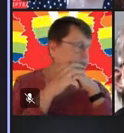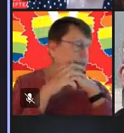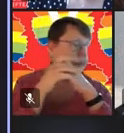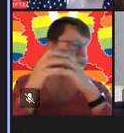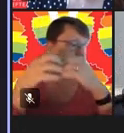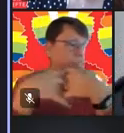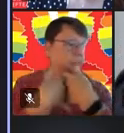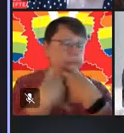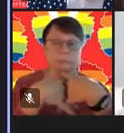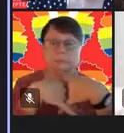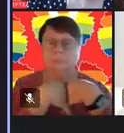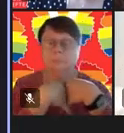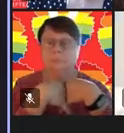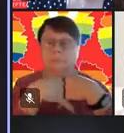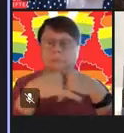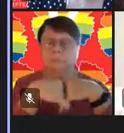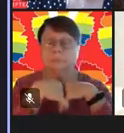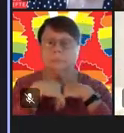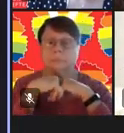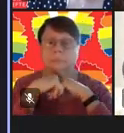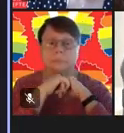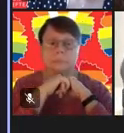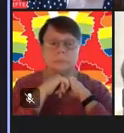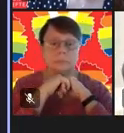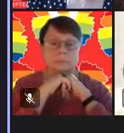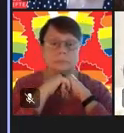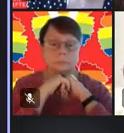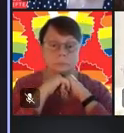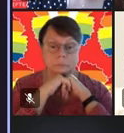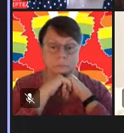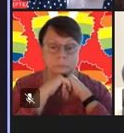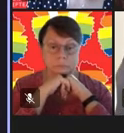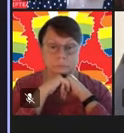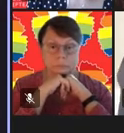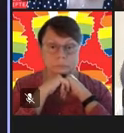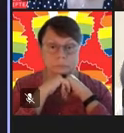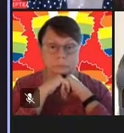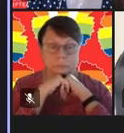Oppositionen eller vid övriga partier i majoriteten naturligtvis Ja men det var